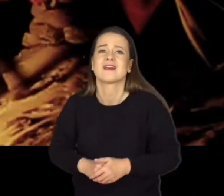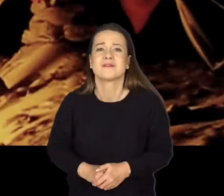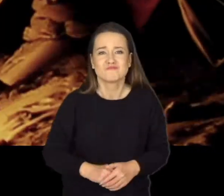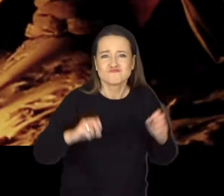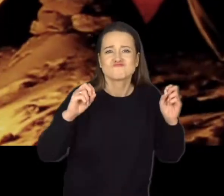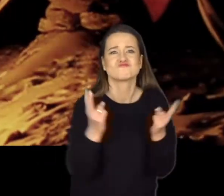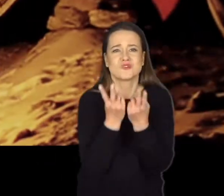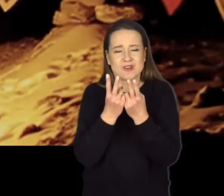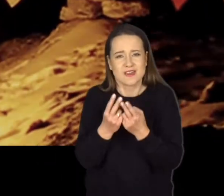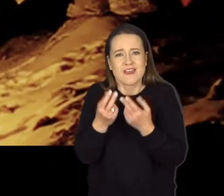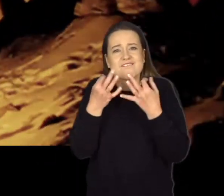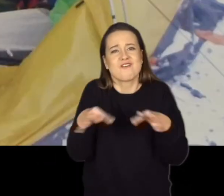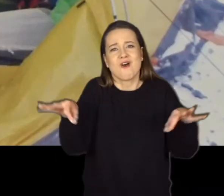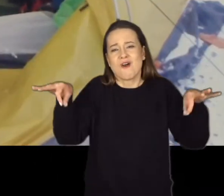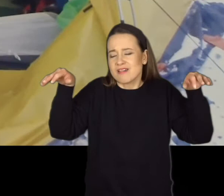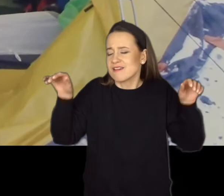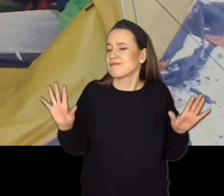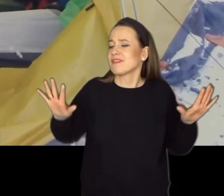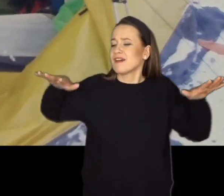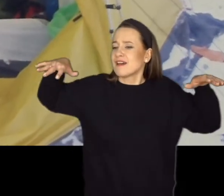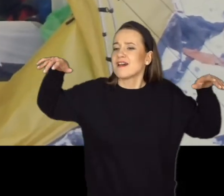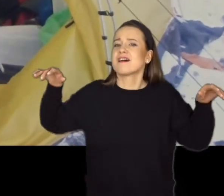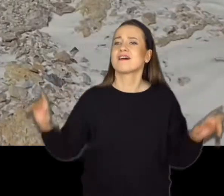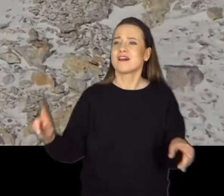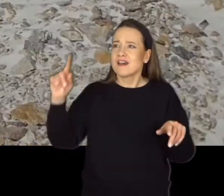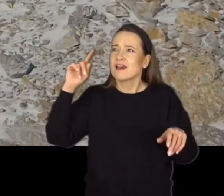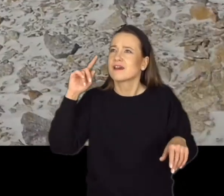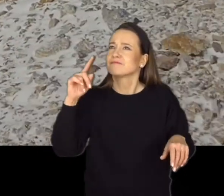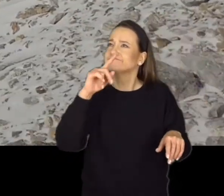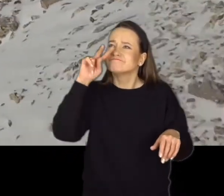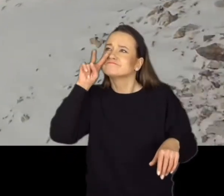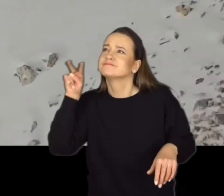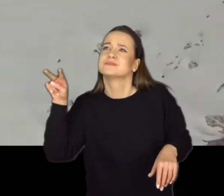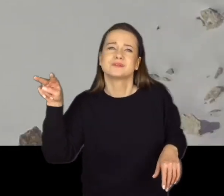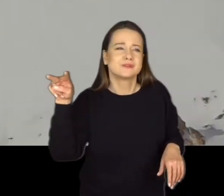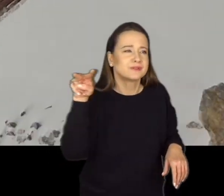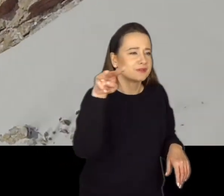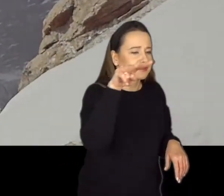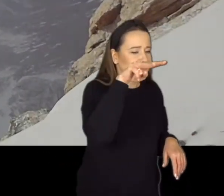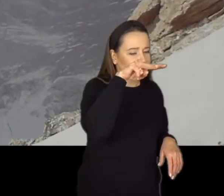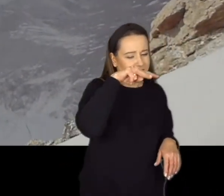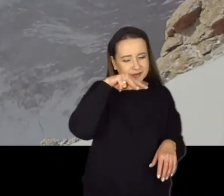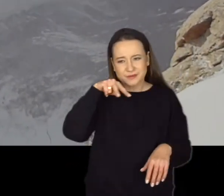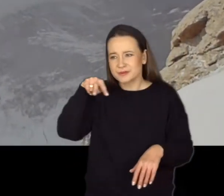Jak wolne ptaki spoglądamy czasem w dół